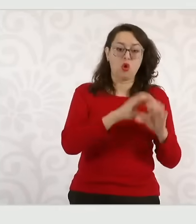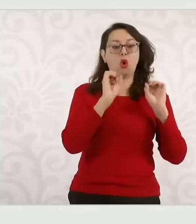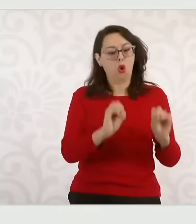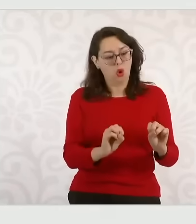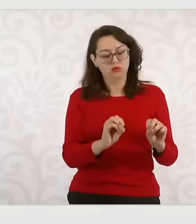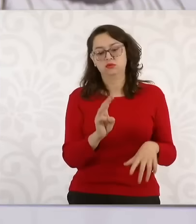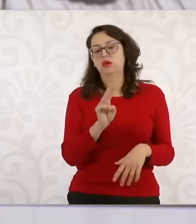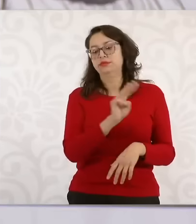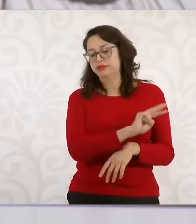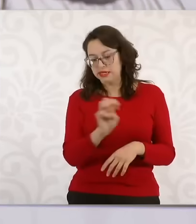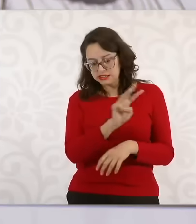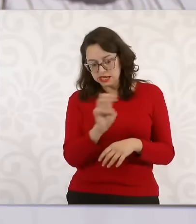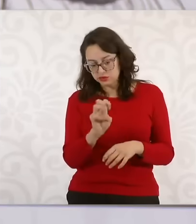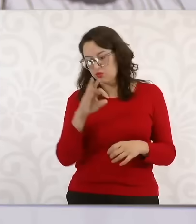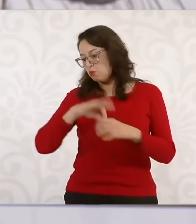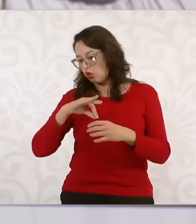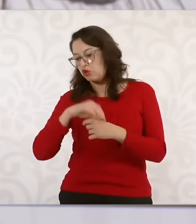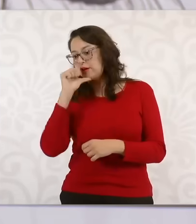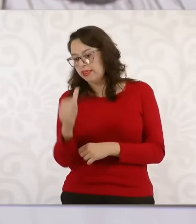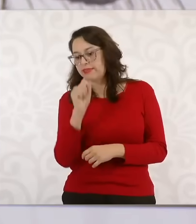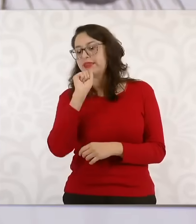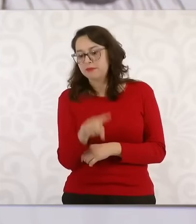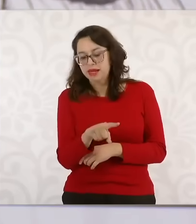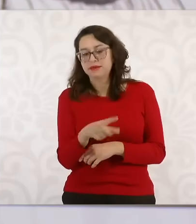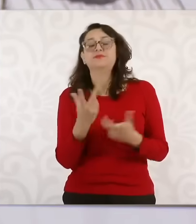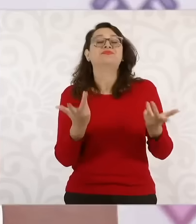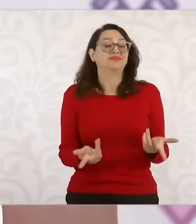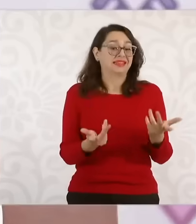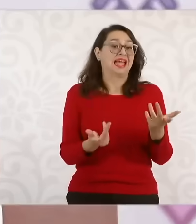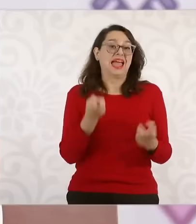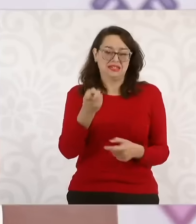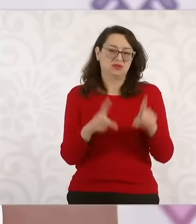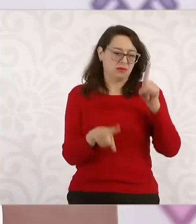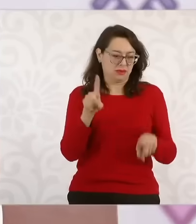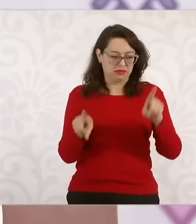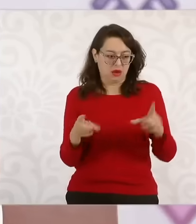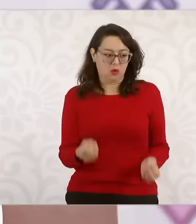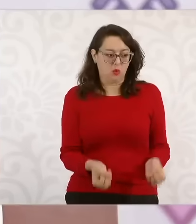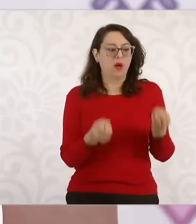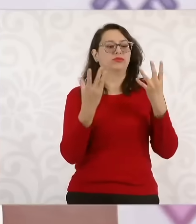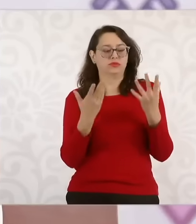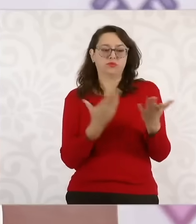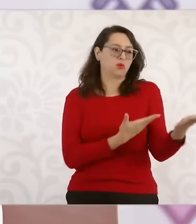que yo estoy de acuerdo que va a tener. El asunto es cómo se da y hasta cuánto el número de diputados. Entonces ahí hay varias propuestas.